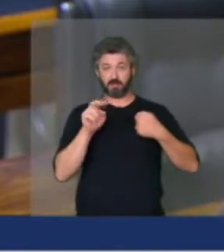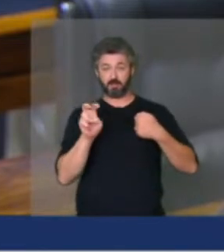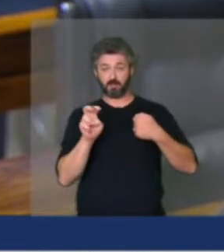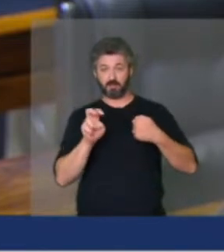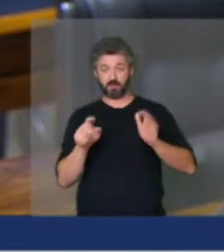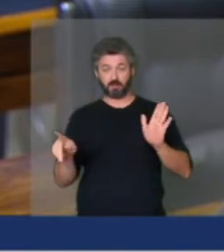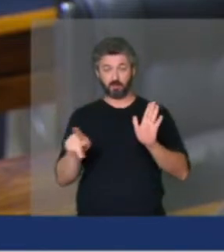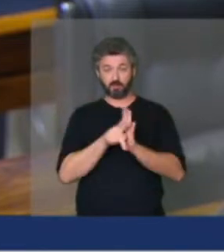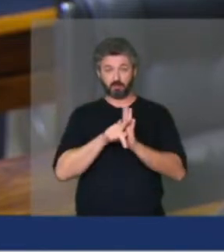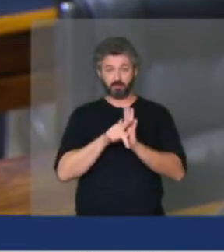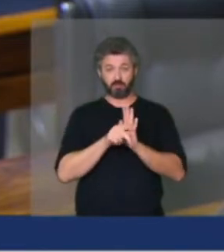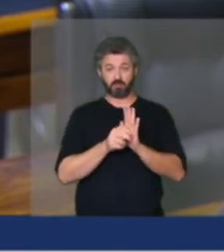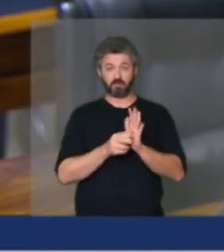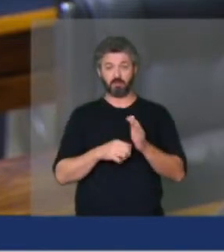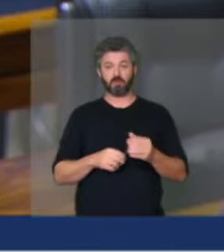ARTIGO 5° DO... DO QUE É DETERMINADO... PELOS